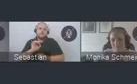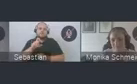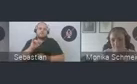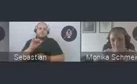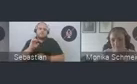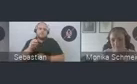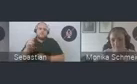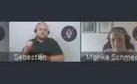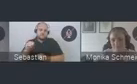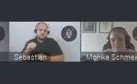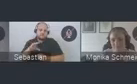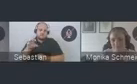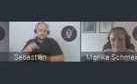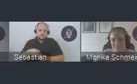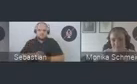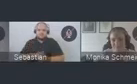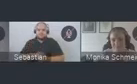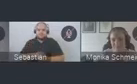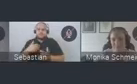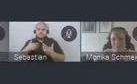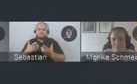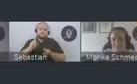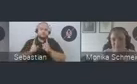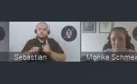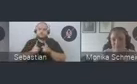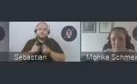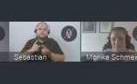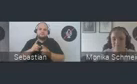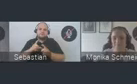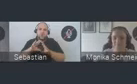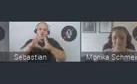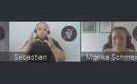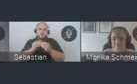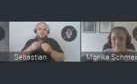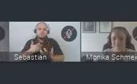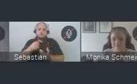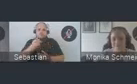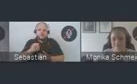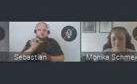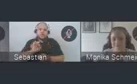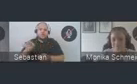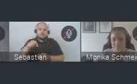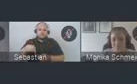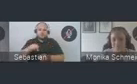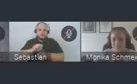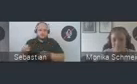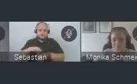Za to ja chciałam jeszcze zrobić szybkie podsumowanie projektu, skorzystać z okazji, że państwo są z nami,